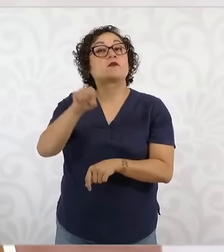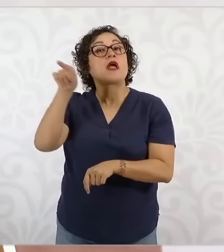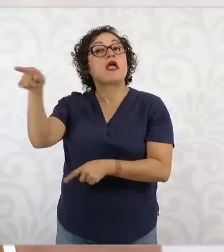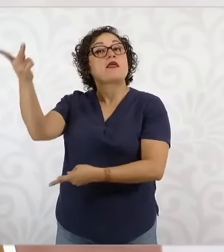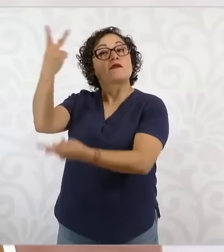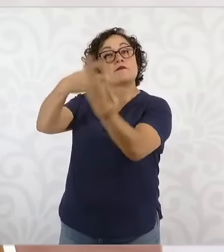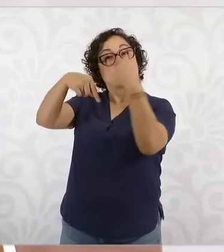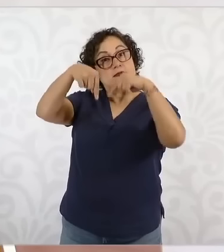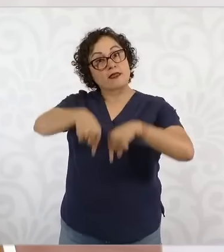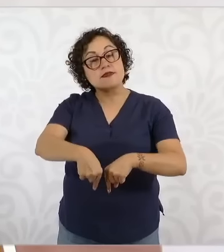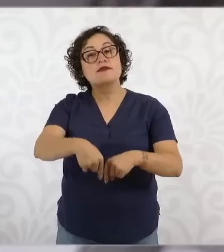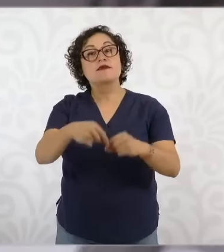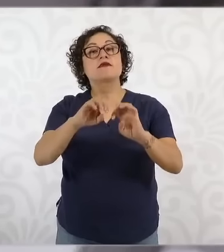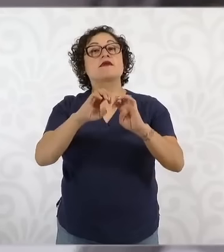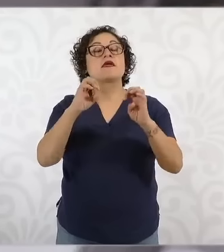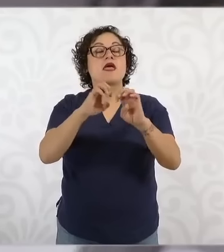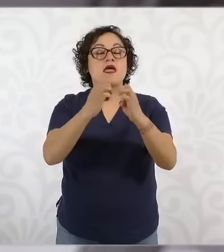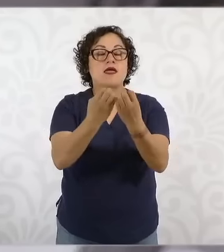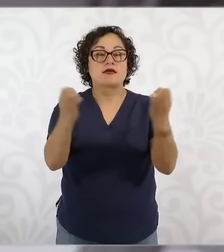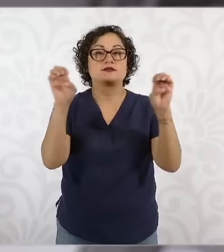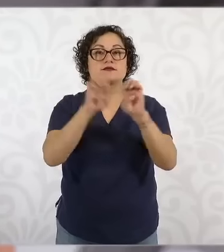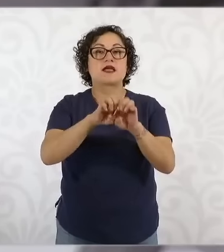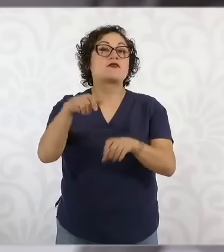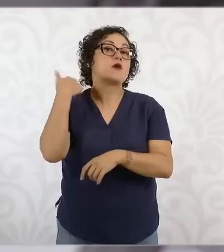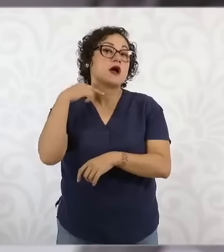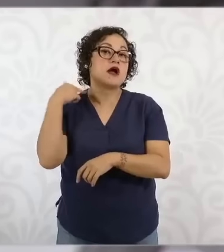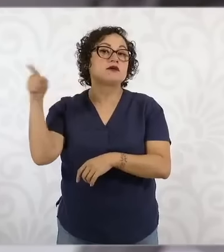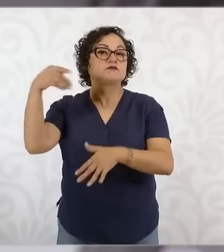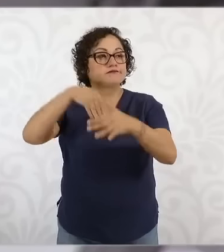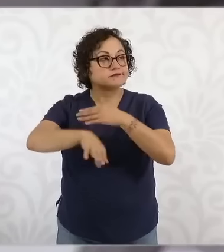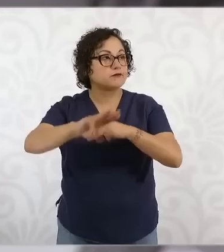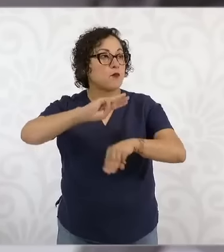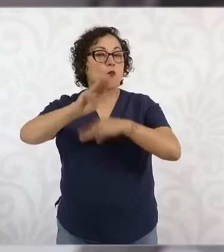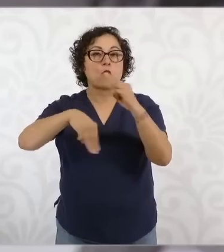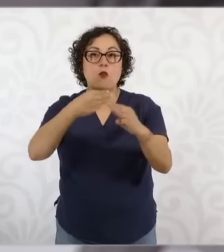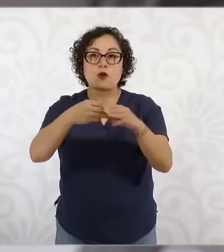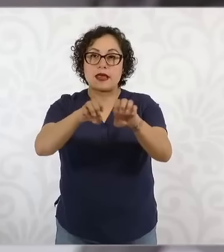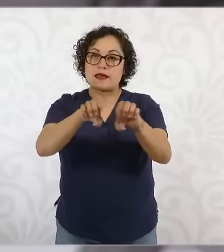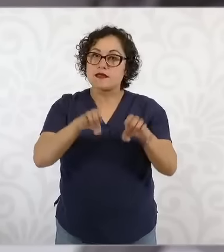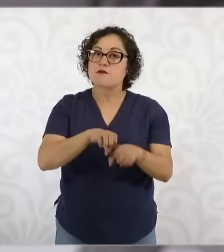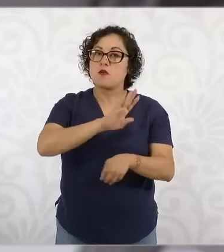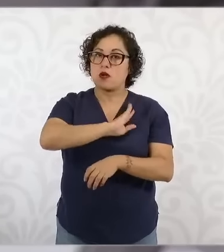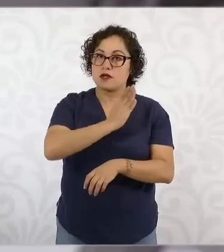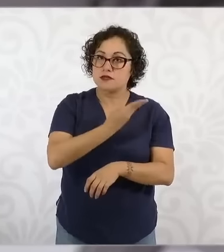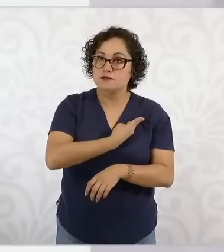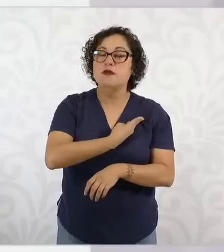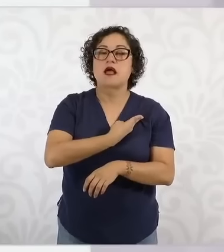Jalisco y pues como viene a México, pues es un jefe de estado, ya lo invito a que venga a Palacio